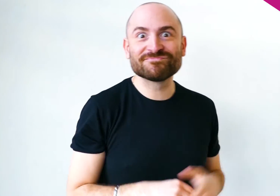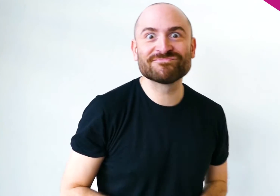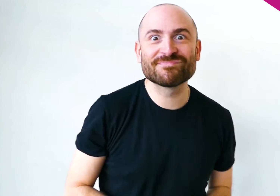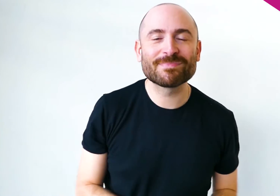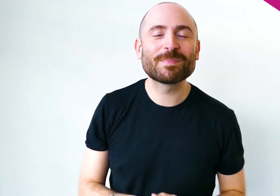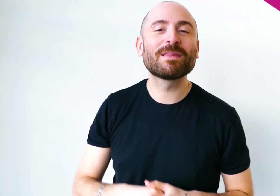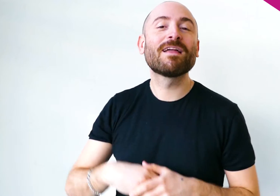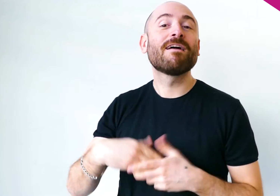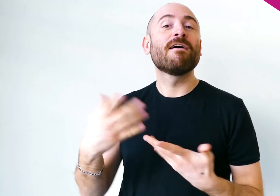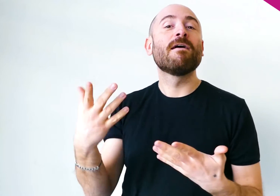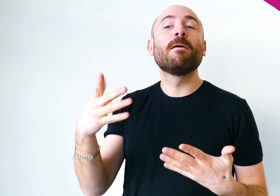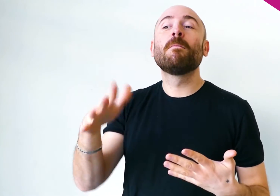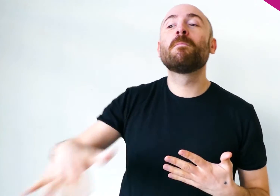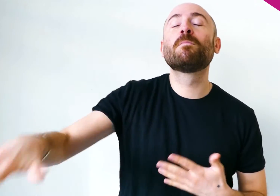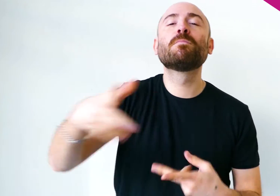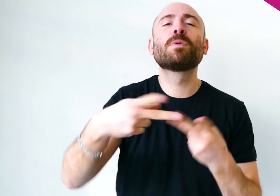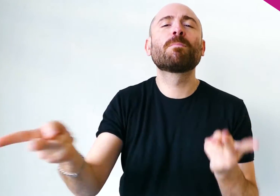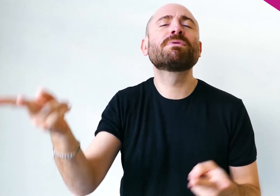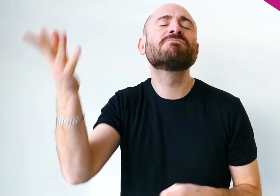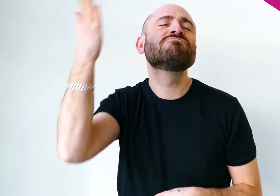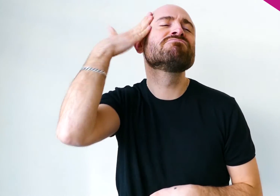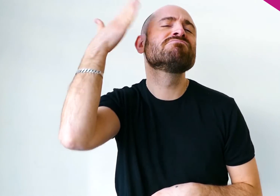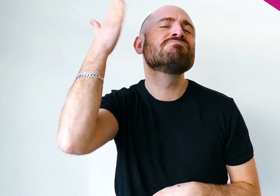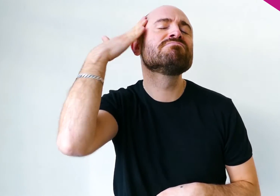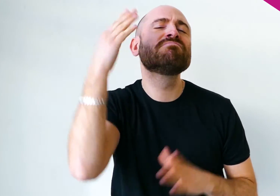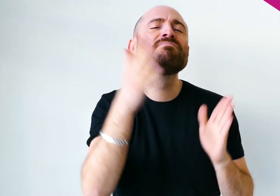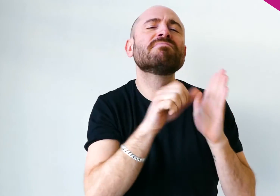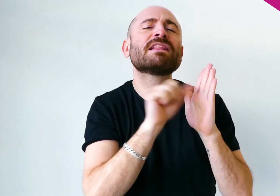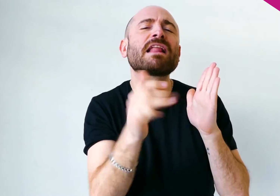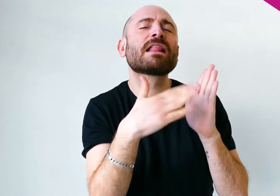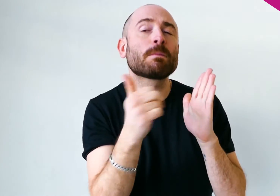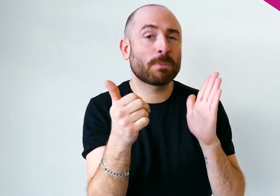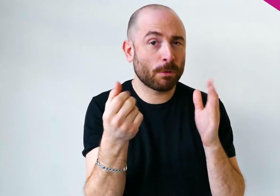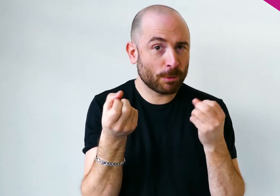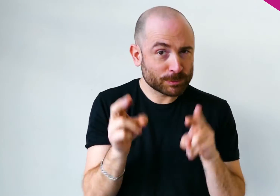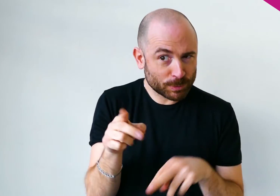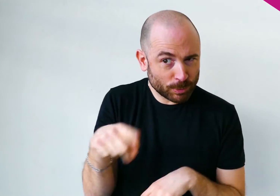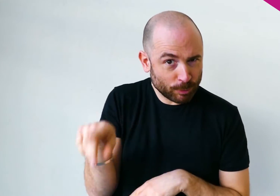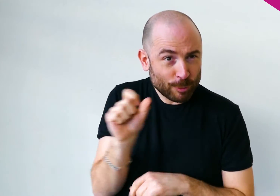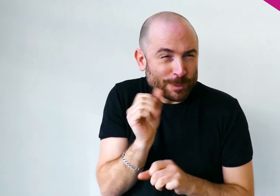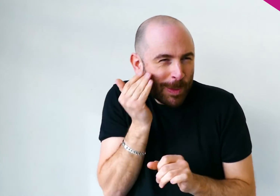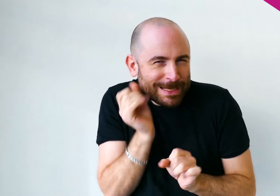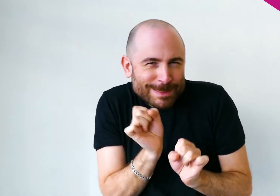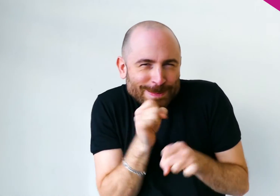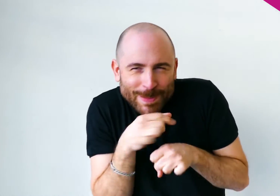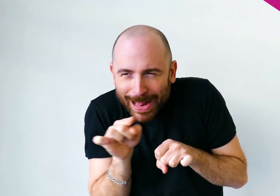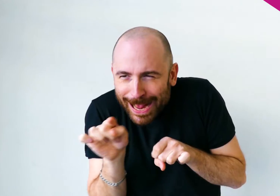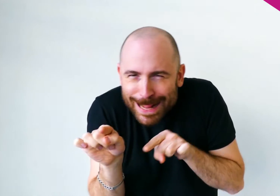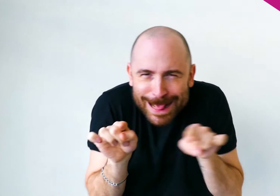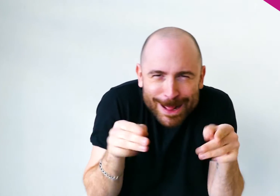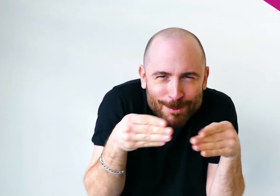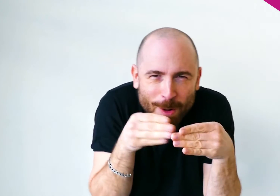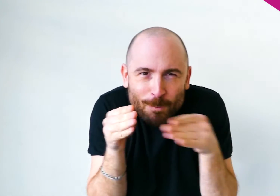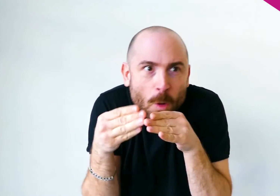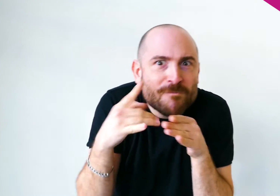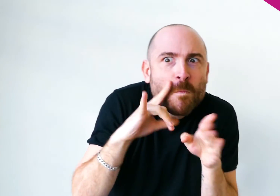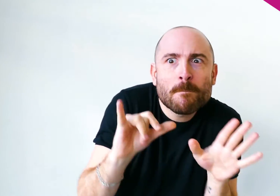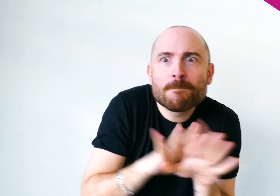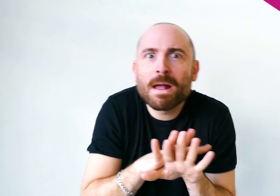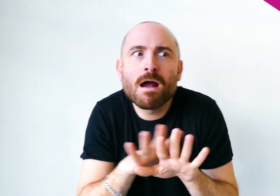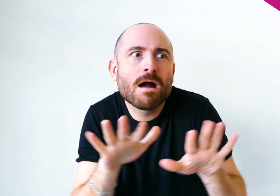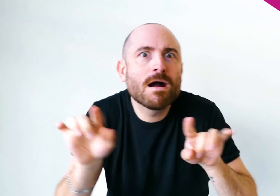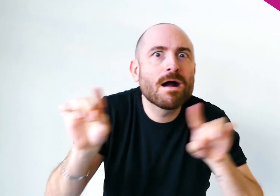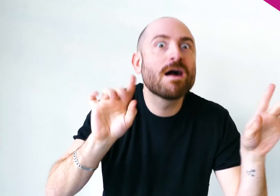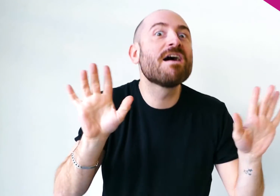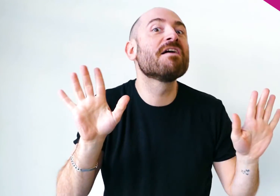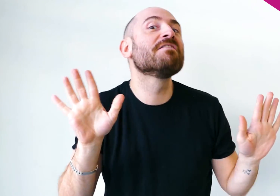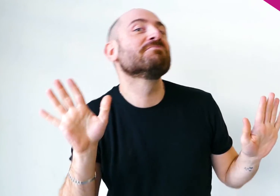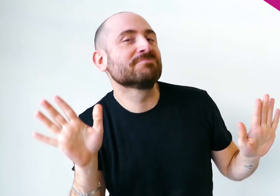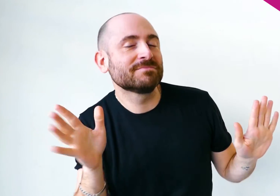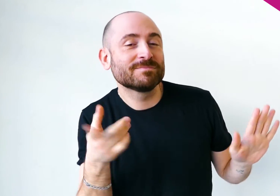Pour le public qui connait déjà la médiathèque, êtes-vous certains de connaitre les secrets dans tous les recoins méconnus ?